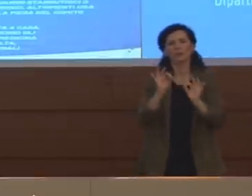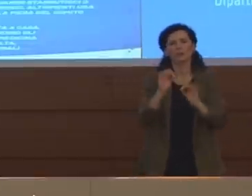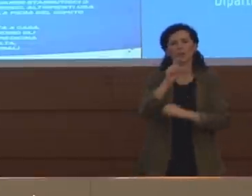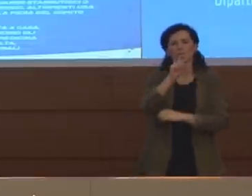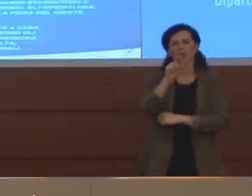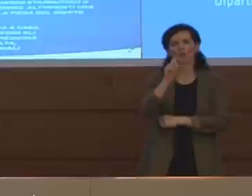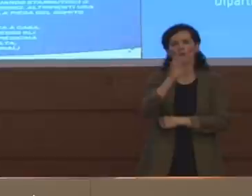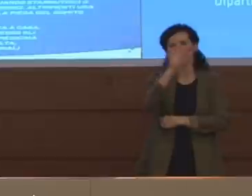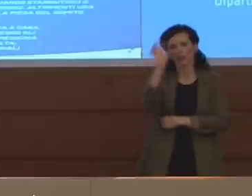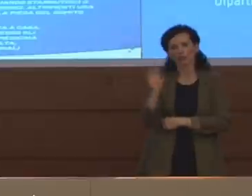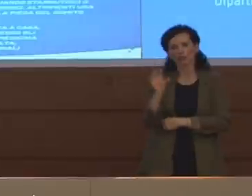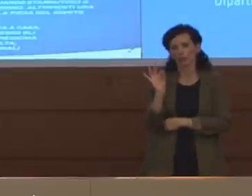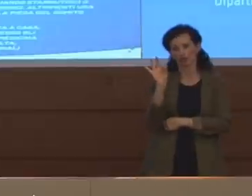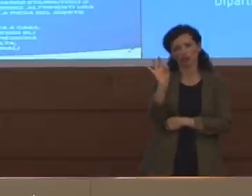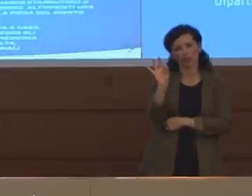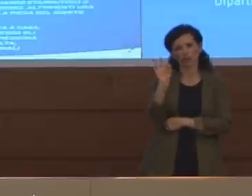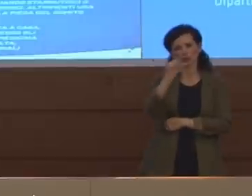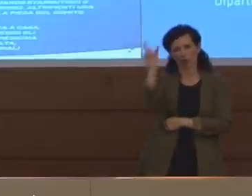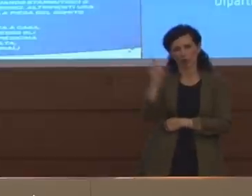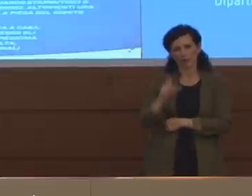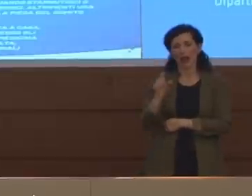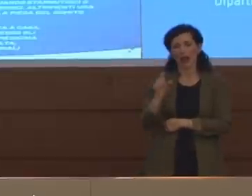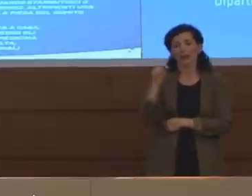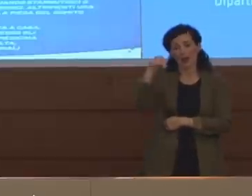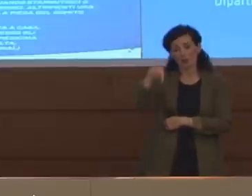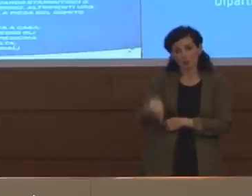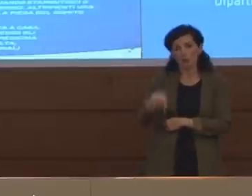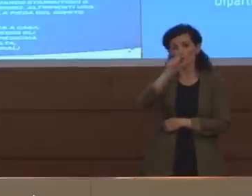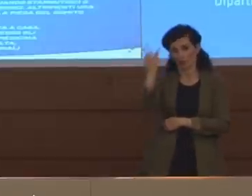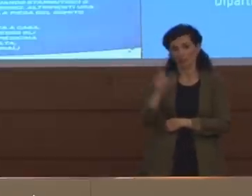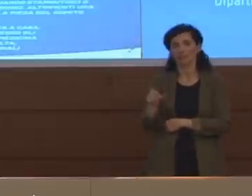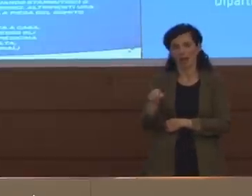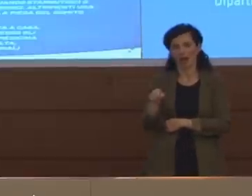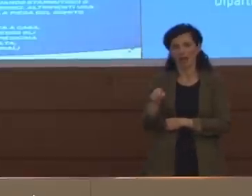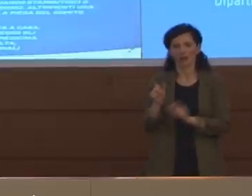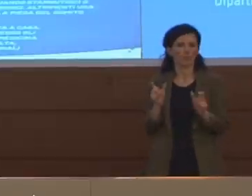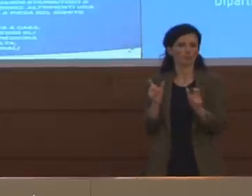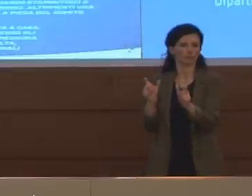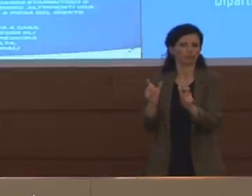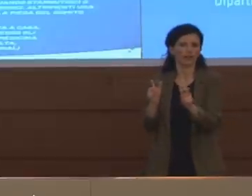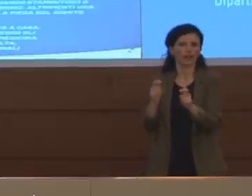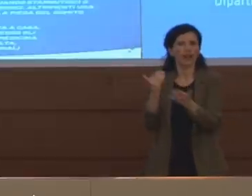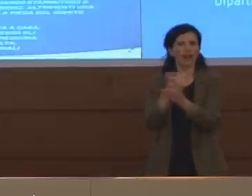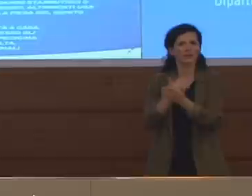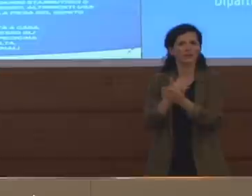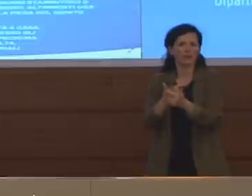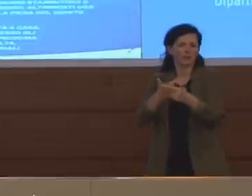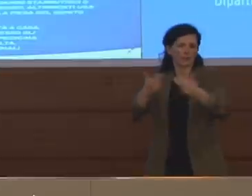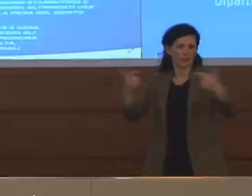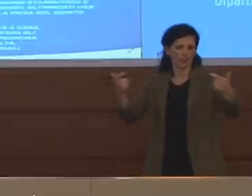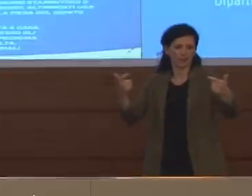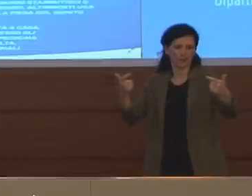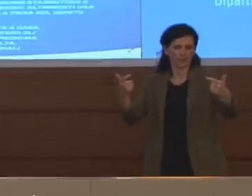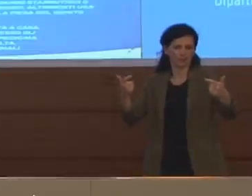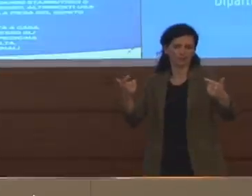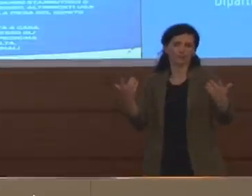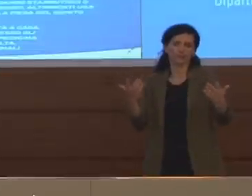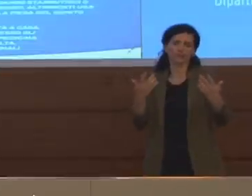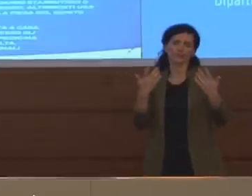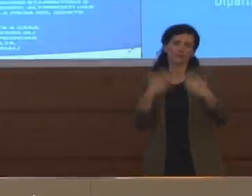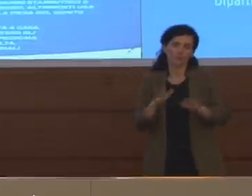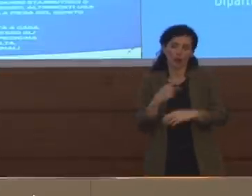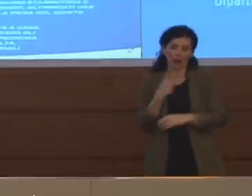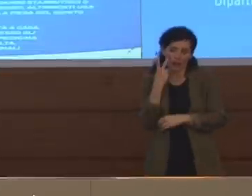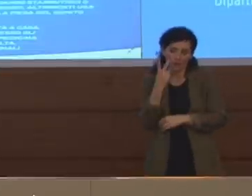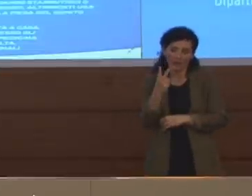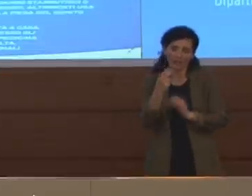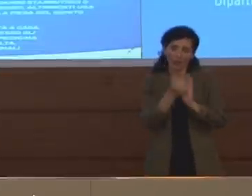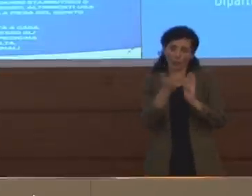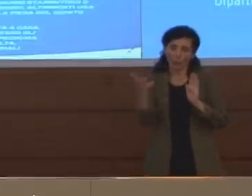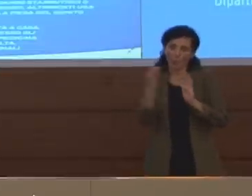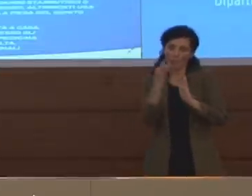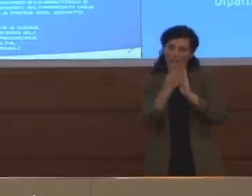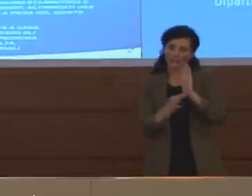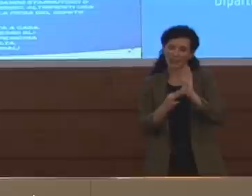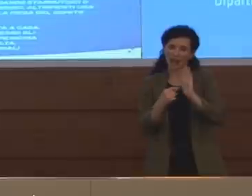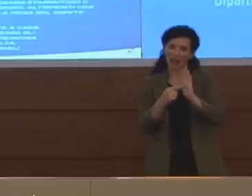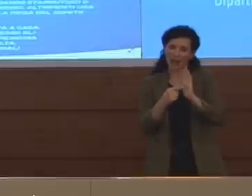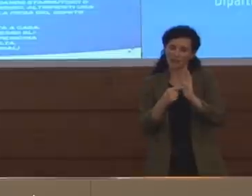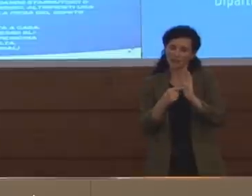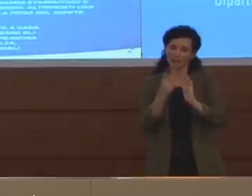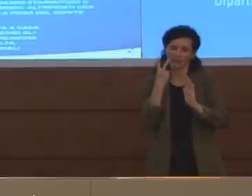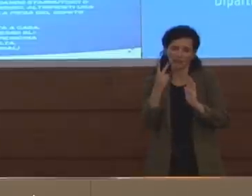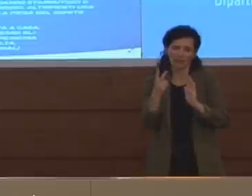centrale, nel sud del paese. E' di fatto ormai un dato solidamente corroborato